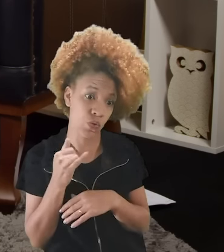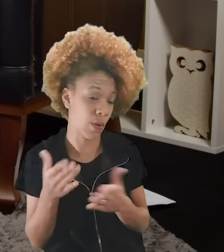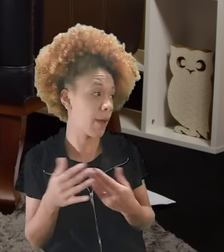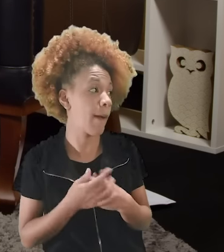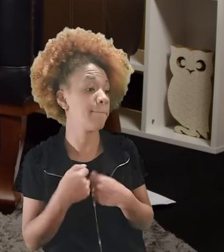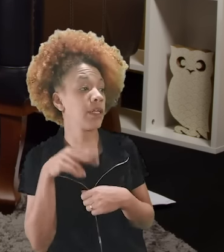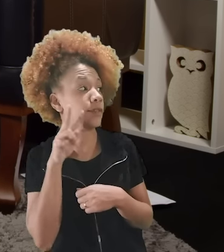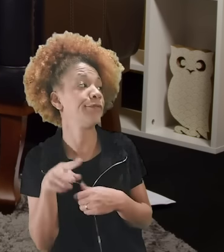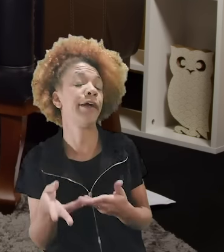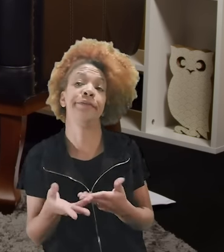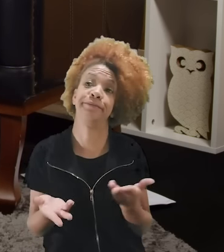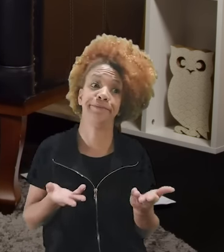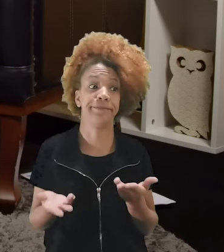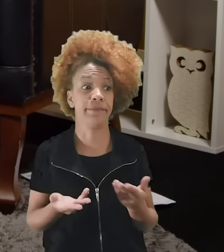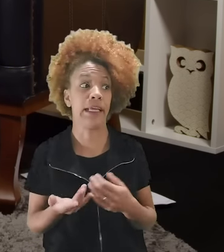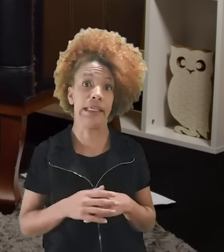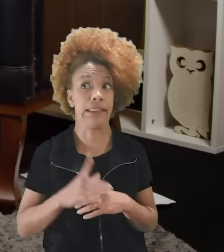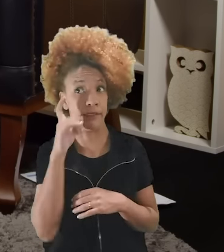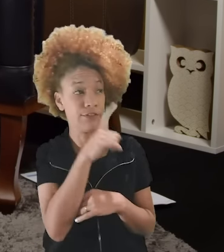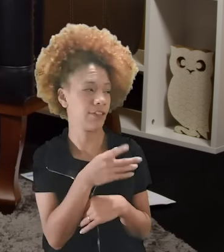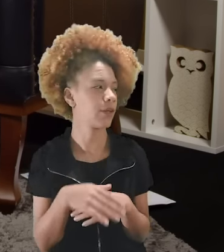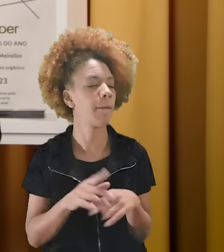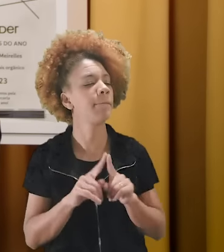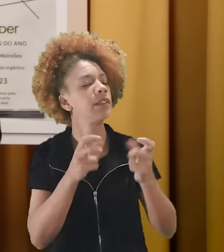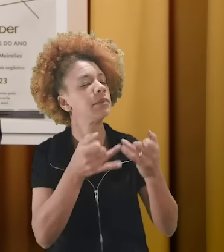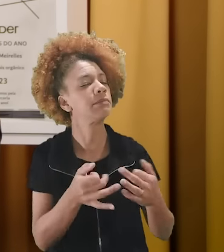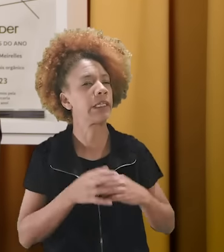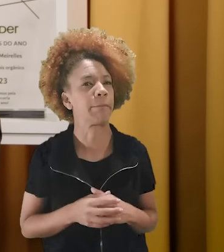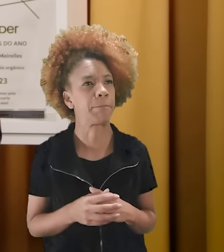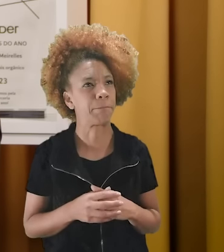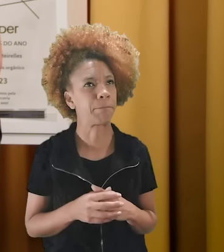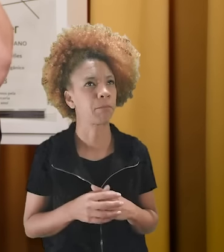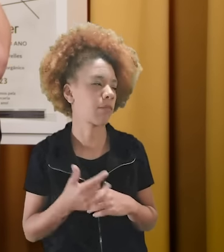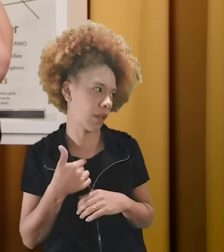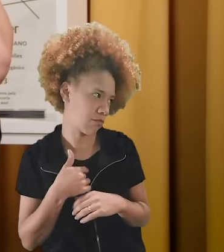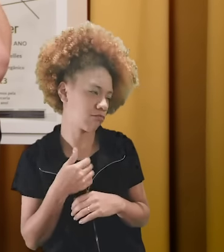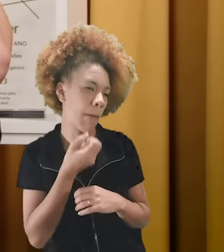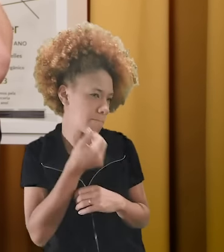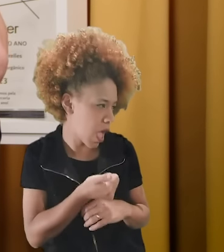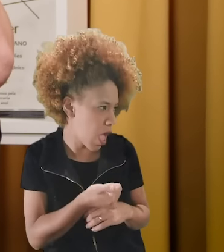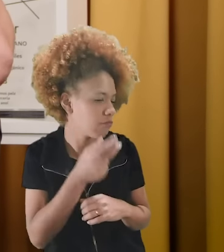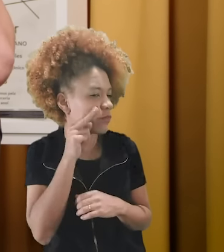então eu tenho que ver esse lado né já tá tenso aí Me explica isso daqui tá eu fui lá fui bem ão